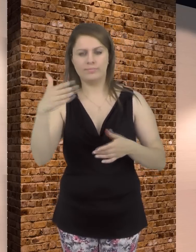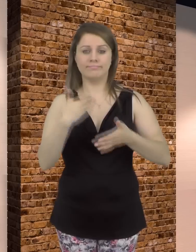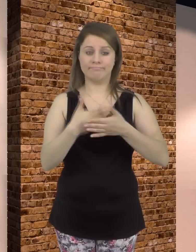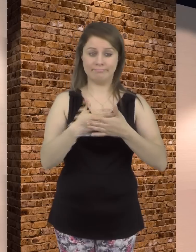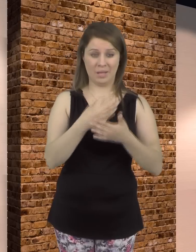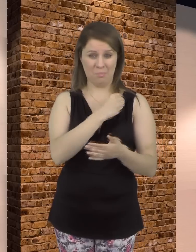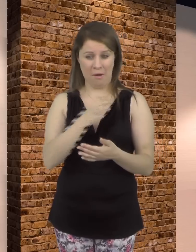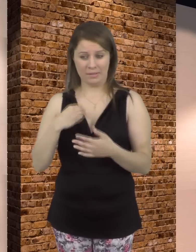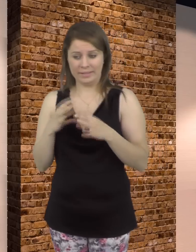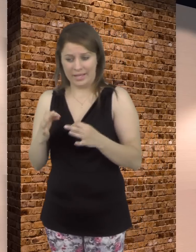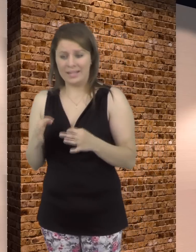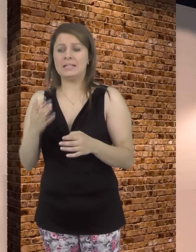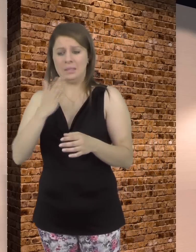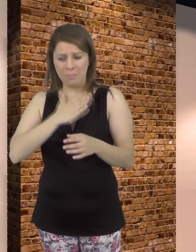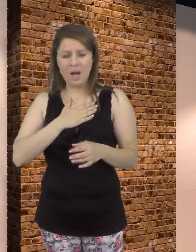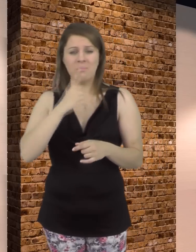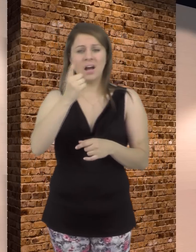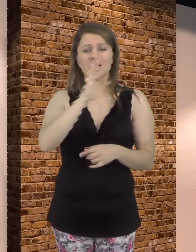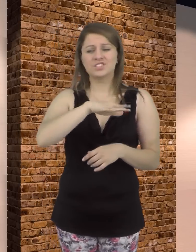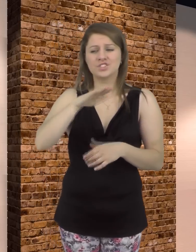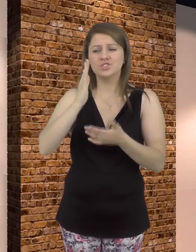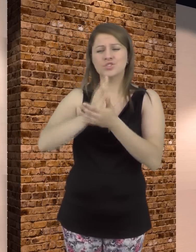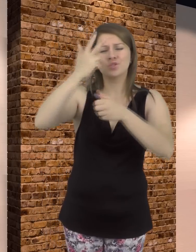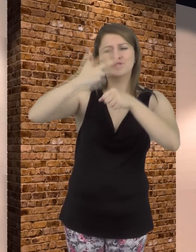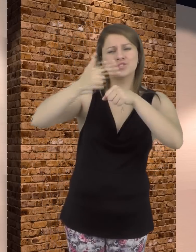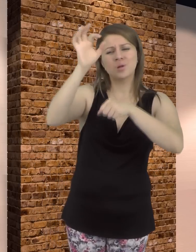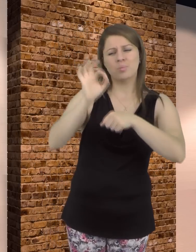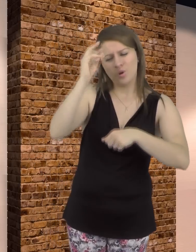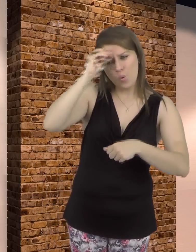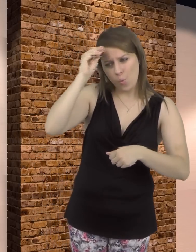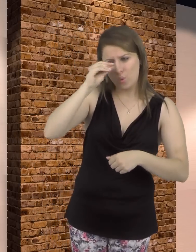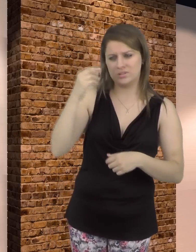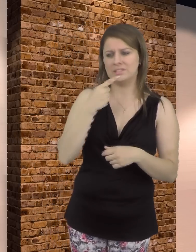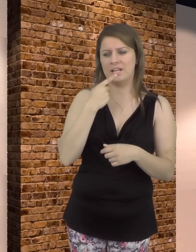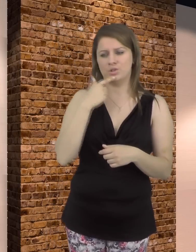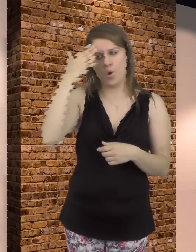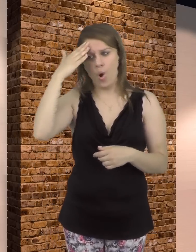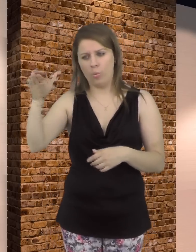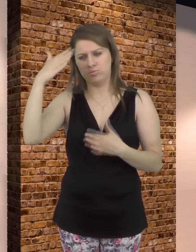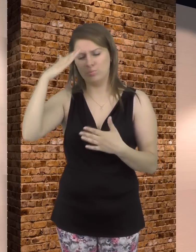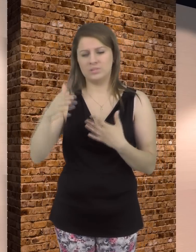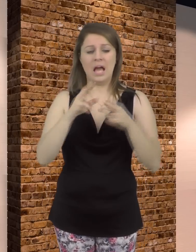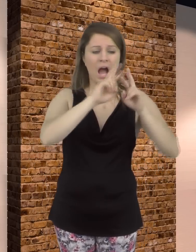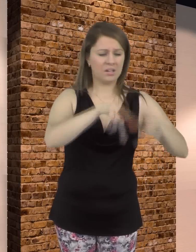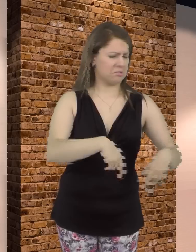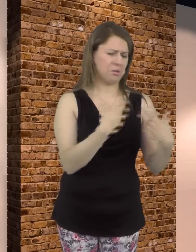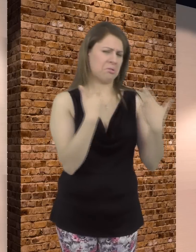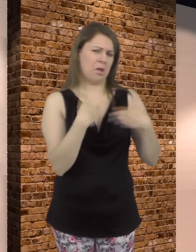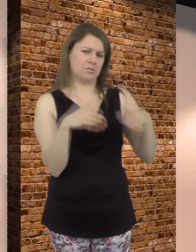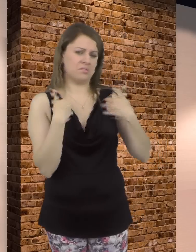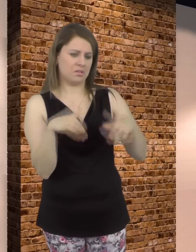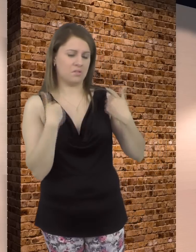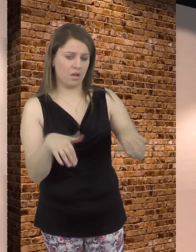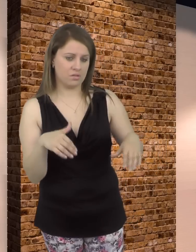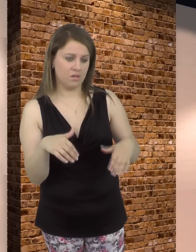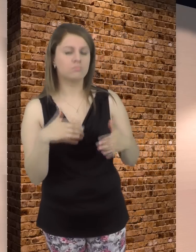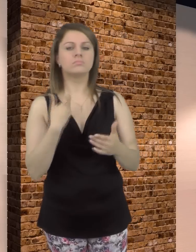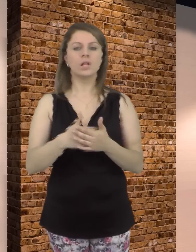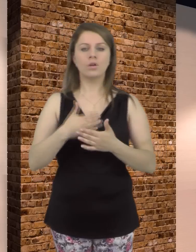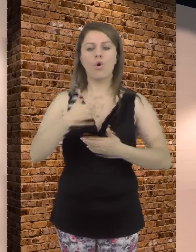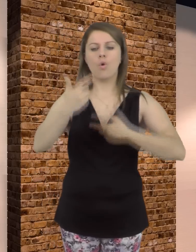Dotychczas tylko 34% dzieci przedszkolnych uczy się języka obcego